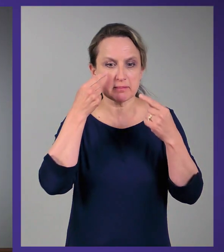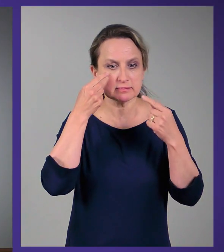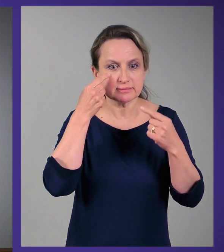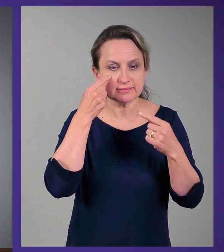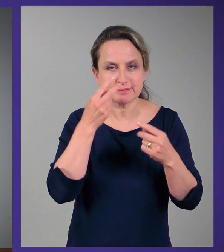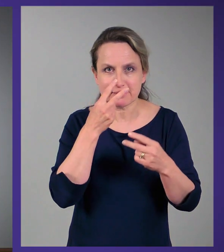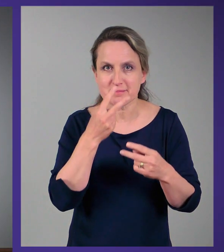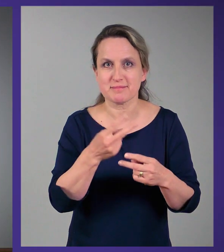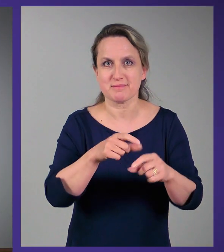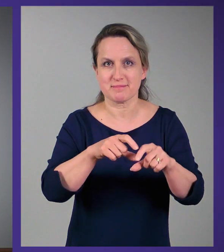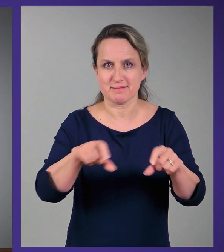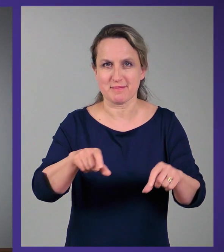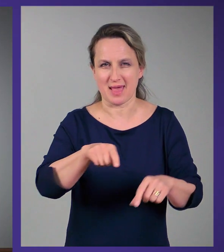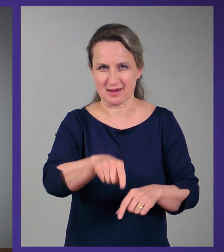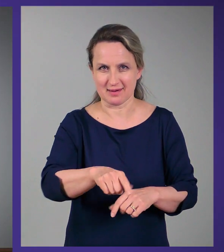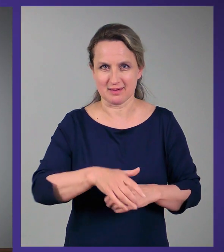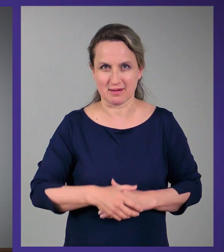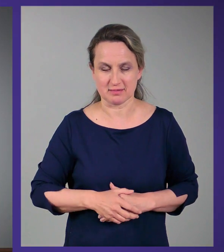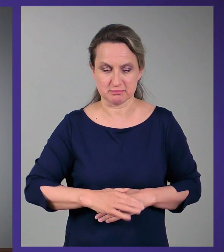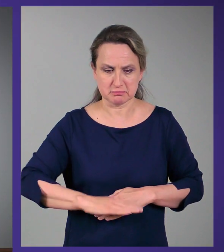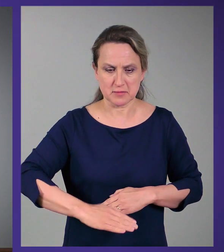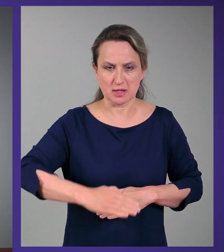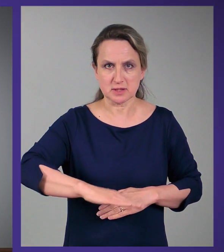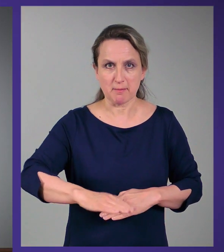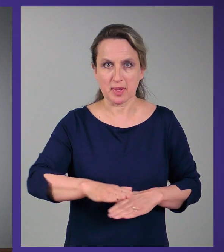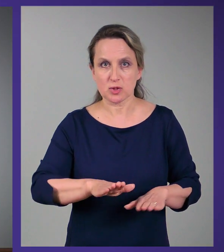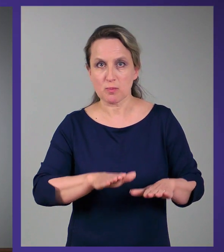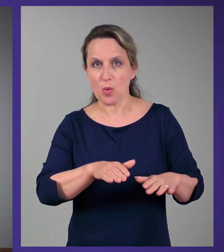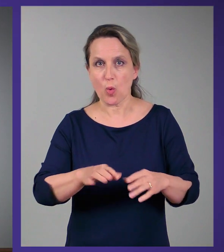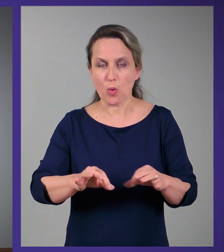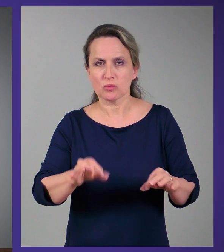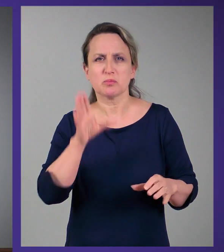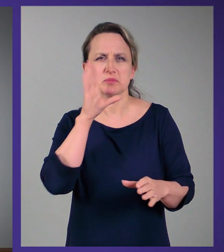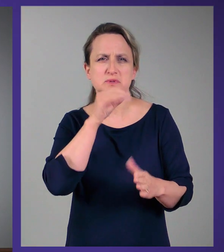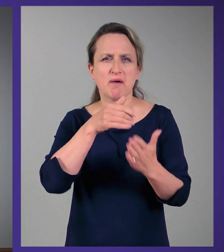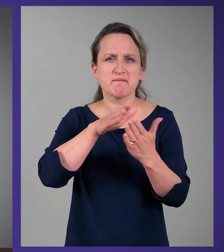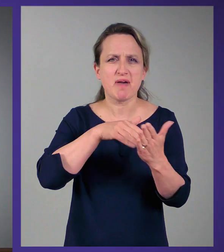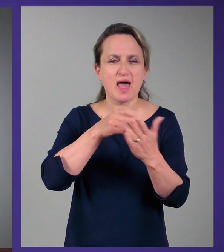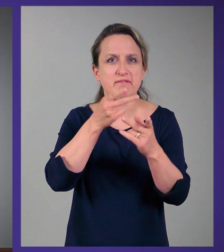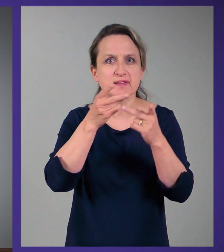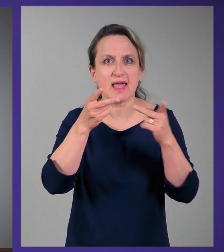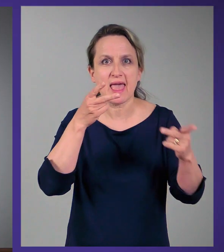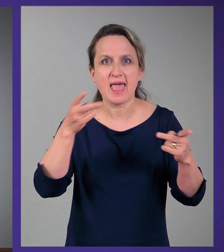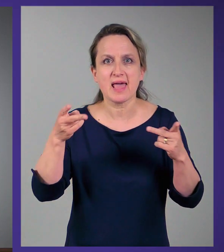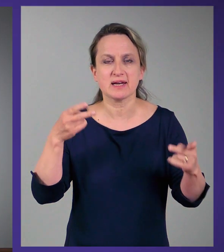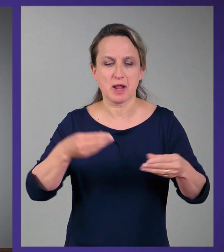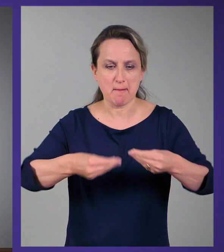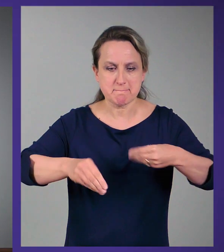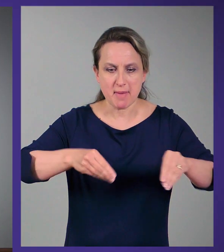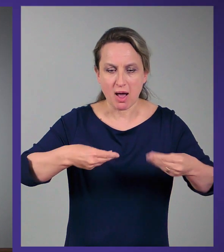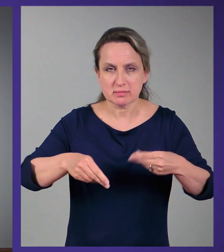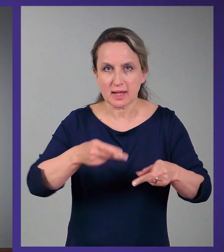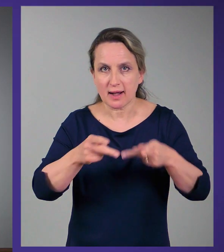Tasapinna muutustest saab anda teada erinevate värvide ja materjalide kasutamisega.